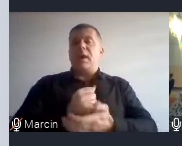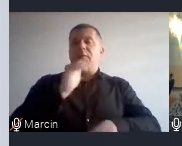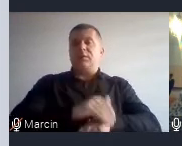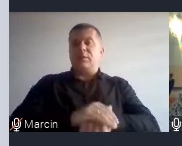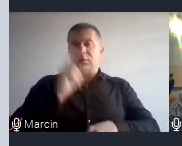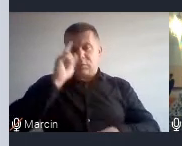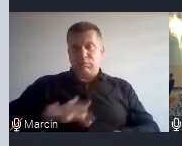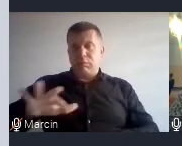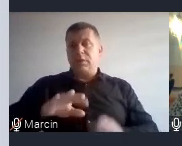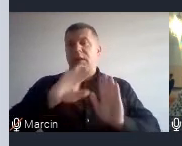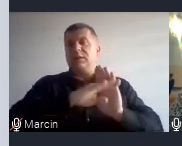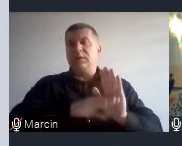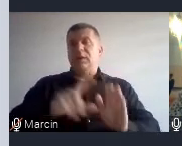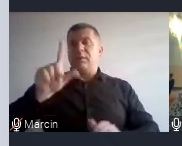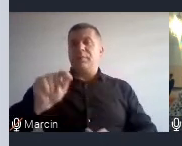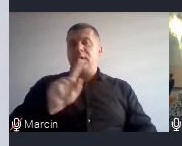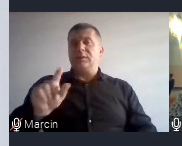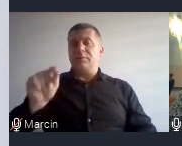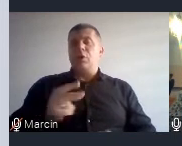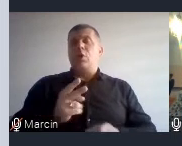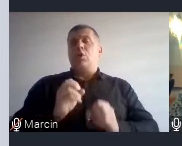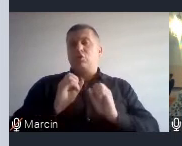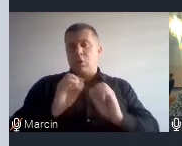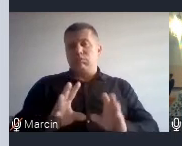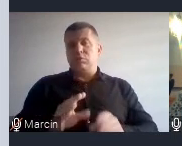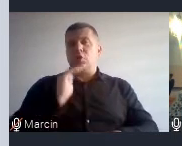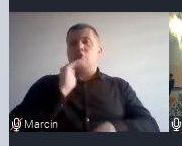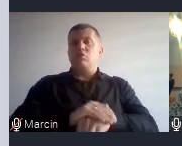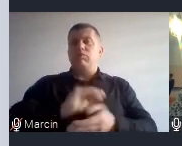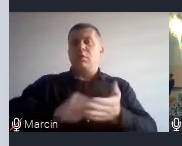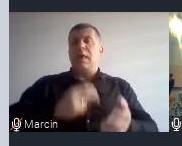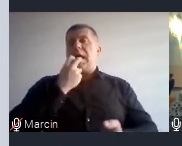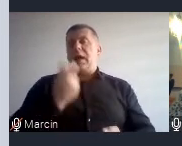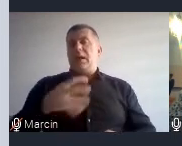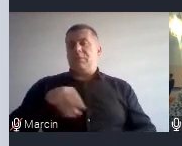I zasada i PZP dopuszczają już zawieranie umów elektronicznych,